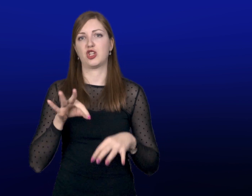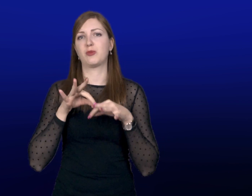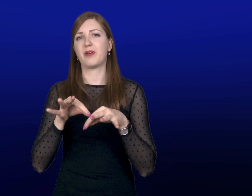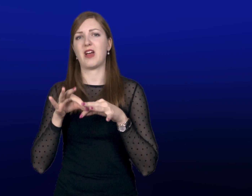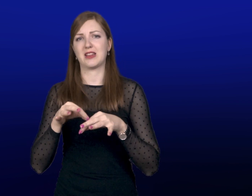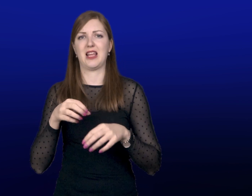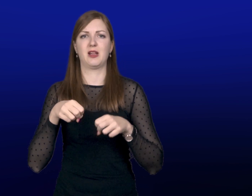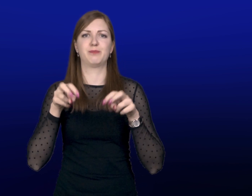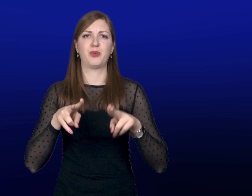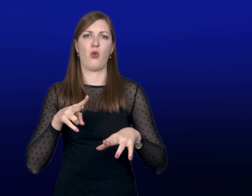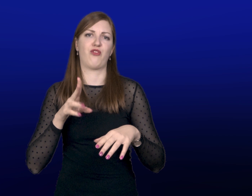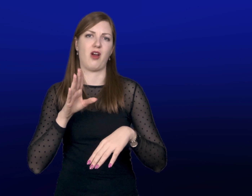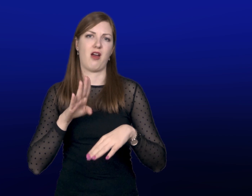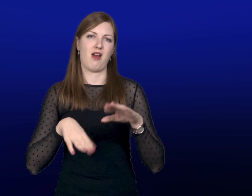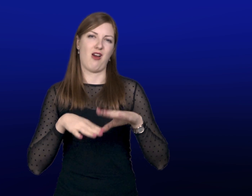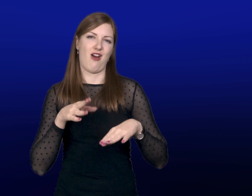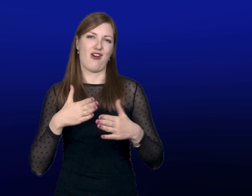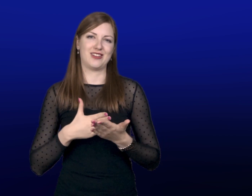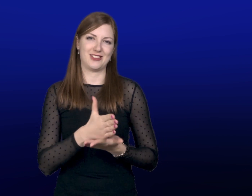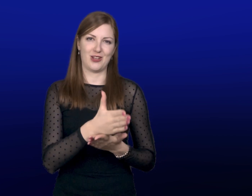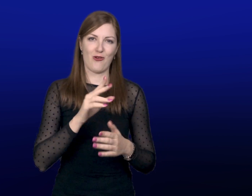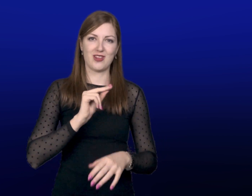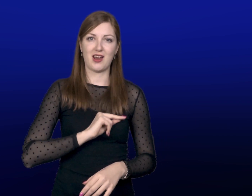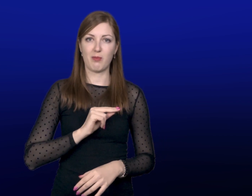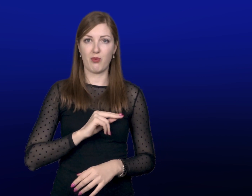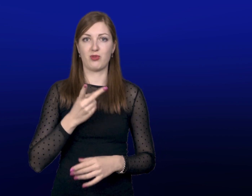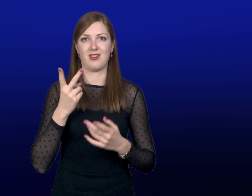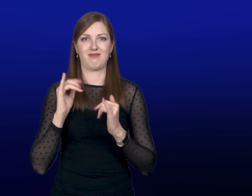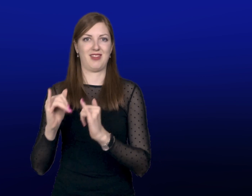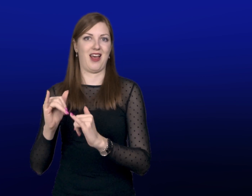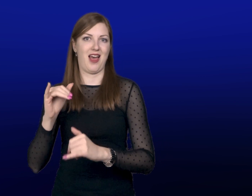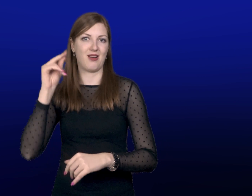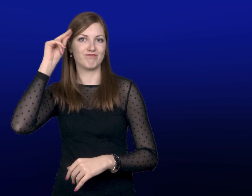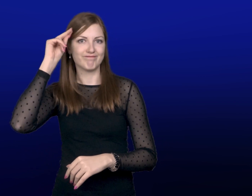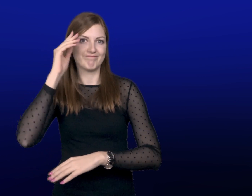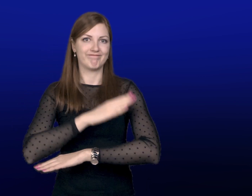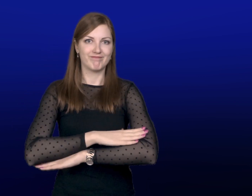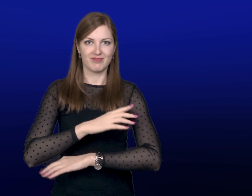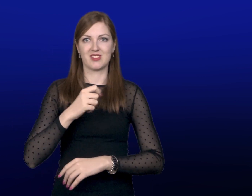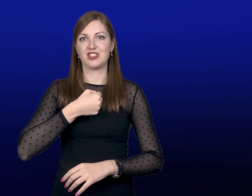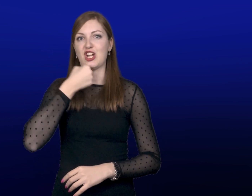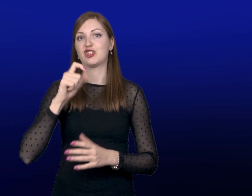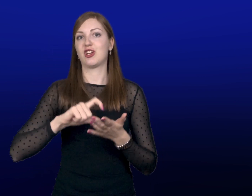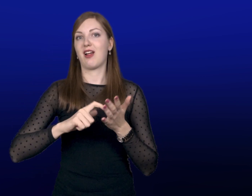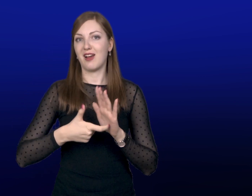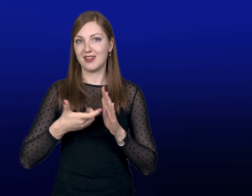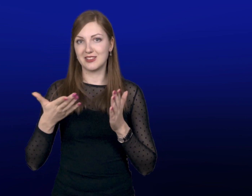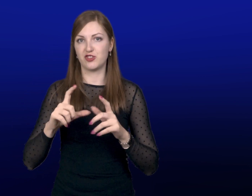проводилась профориентационная работа с учащимися старших классов